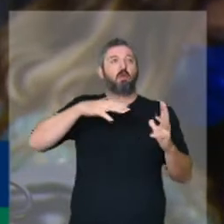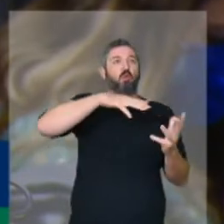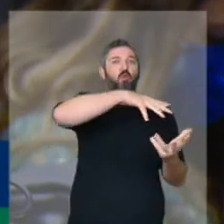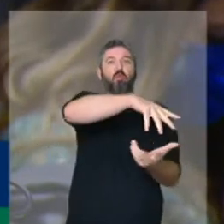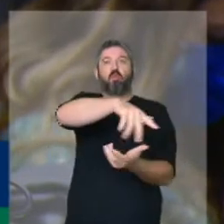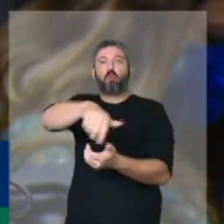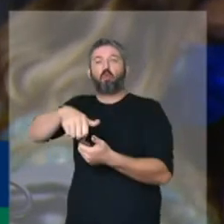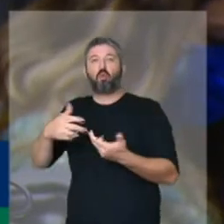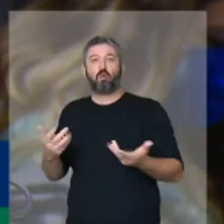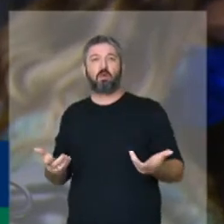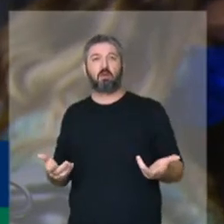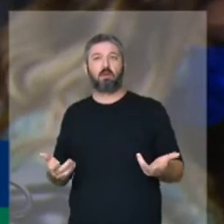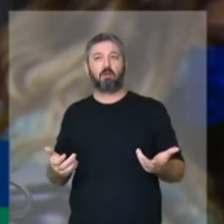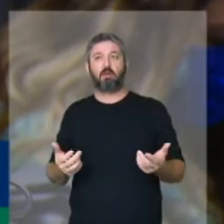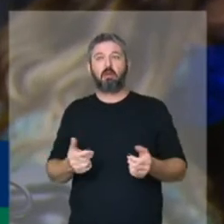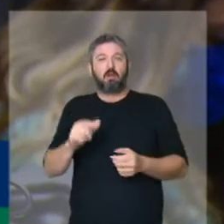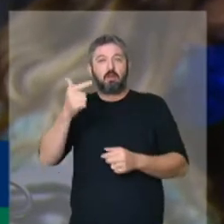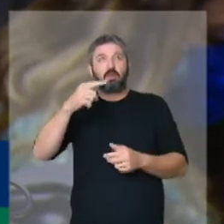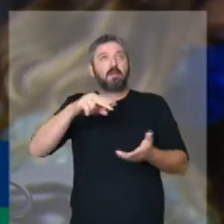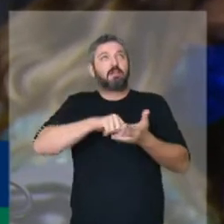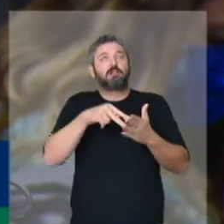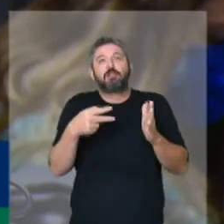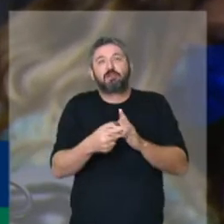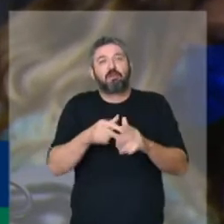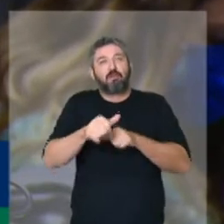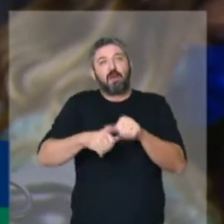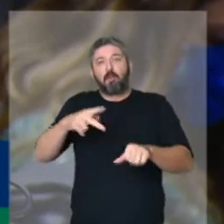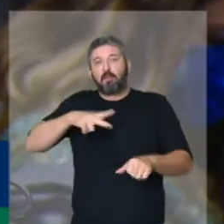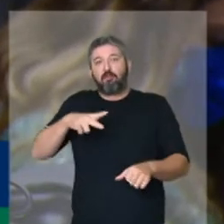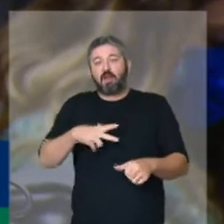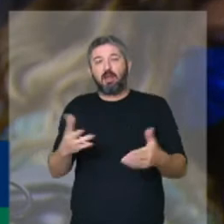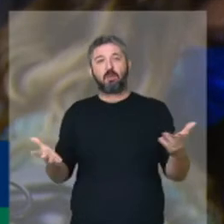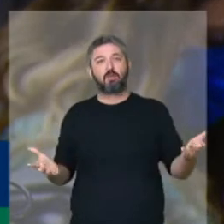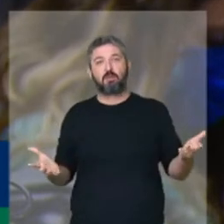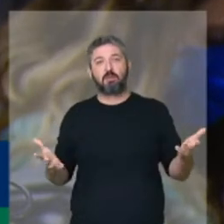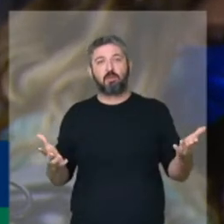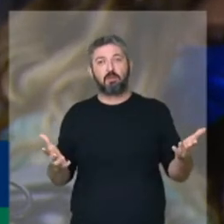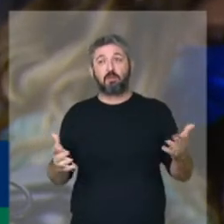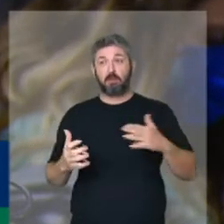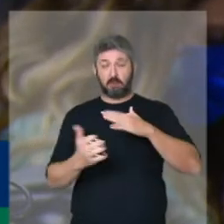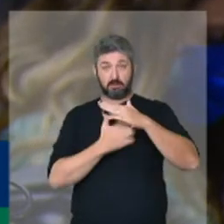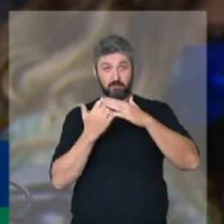ORIENTA SIM. -- [DEPUTADO]: COMO ORIENTA PSB? -- [DEPUTADO]: PSB É NÃ O. NÓS ENTENDEMOS QUE ESSE PROJETO É COMPLETAMENTE